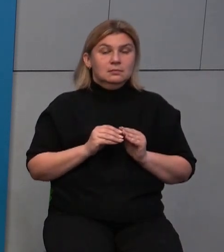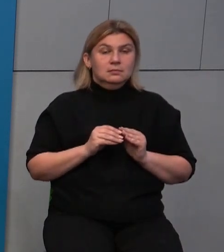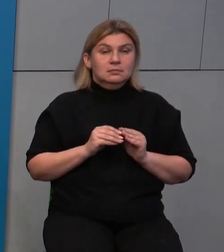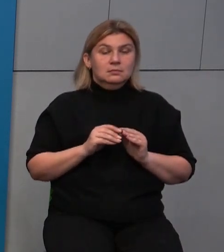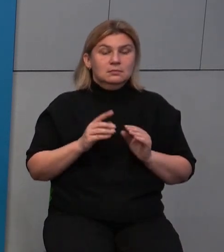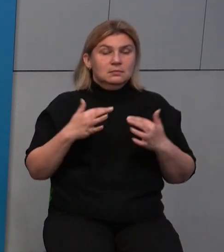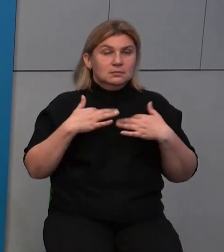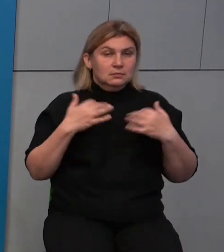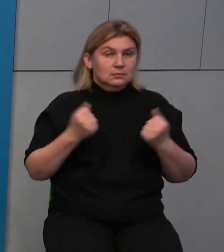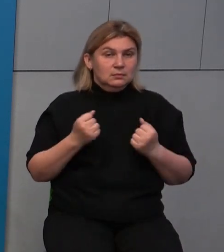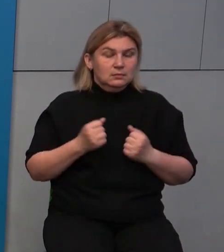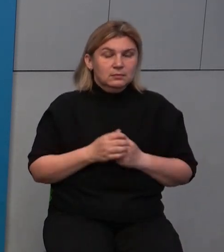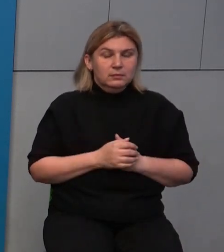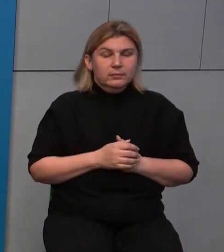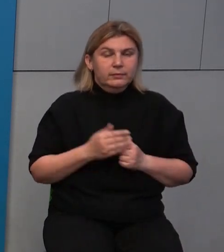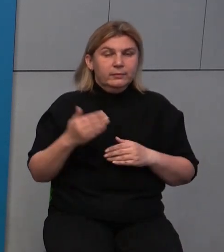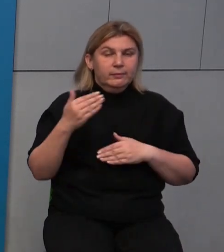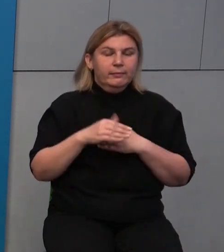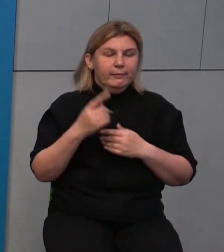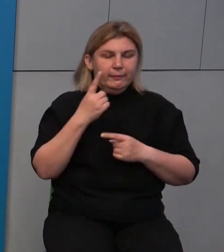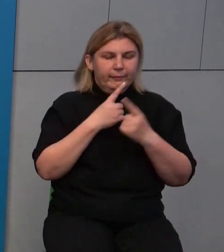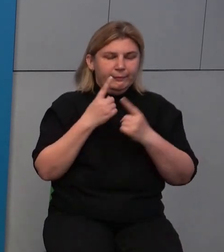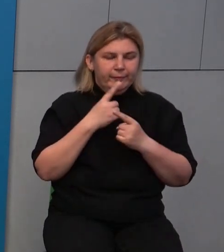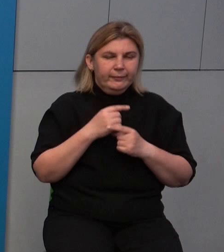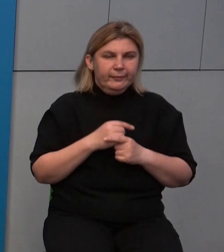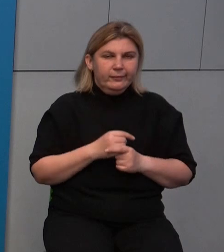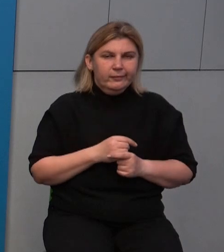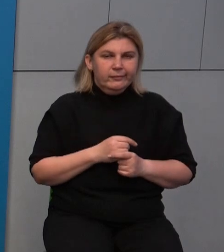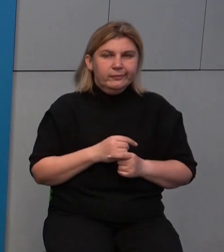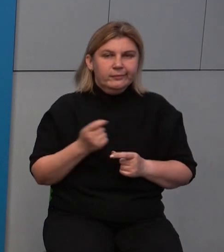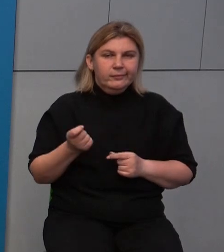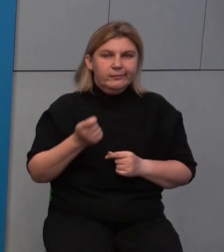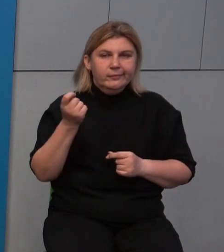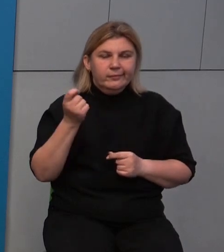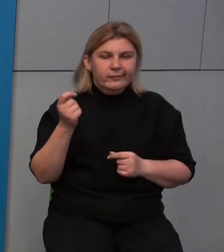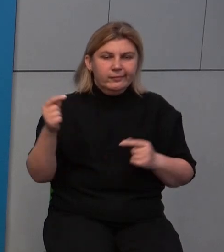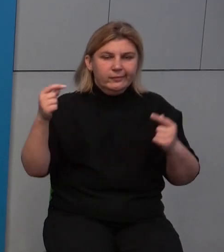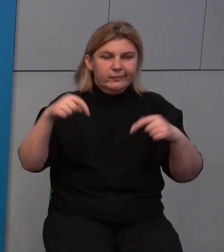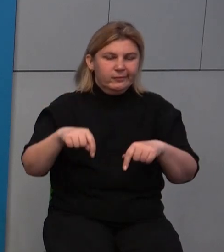Ostatnio, kiedy o tym myślałam, także jadąc na to spotkanie,